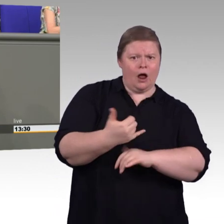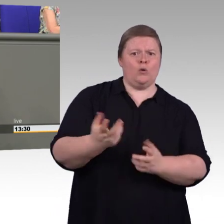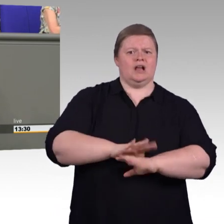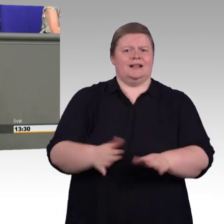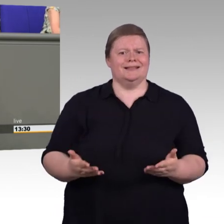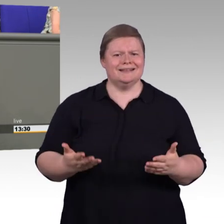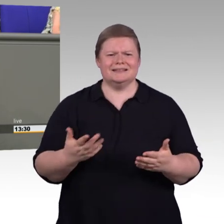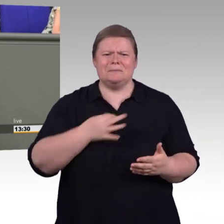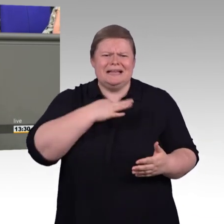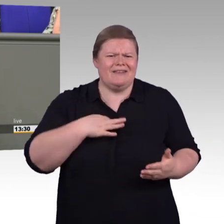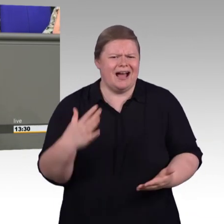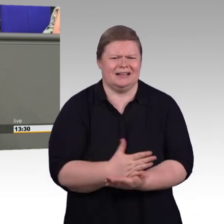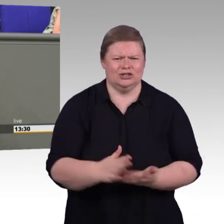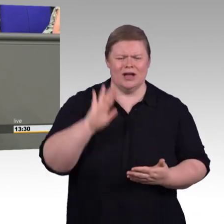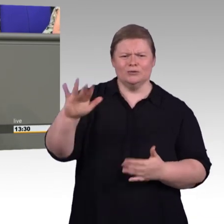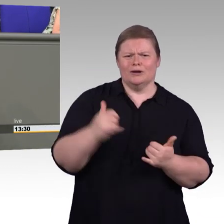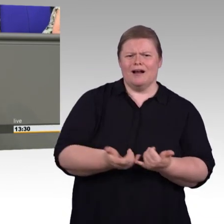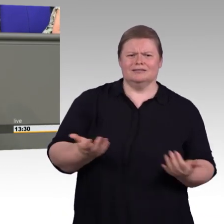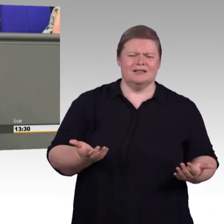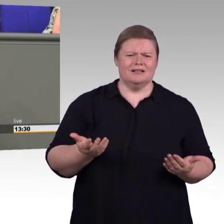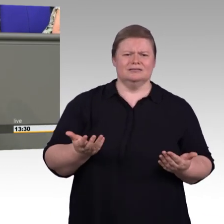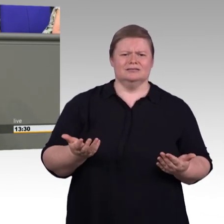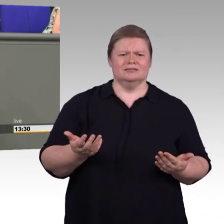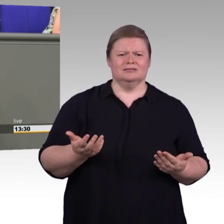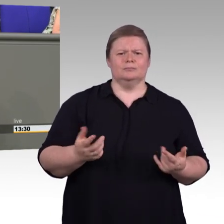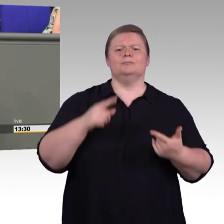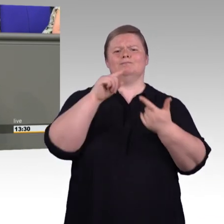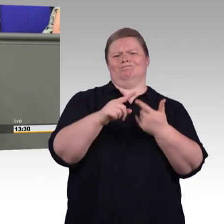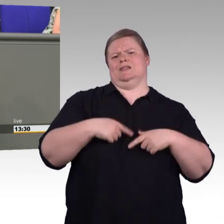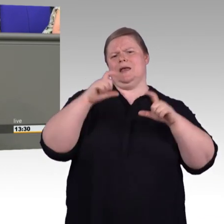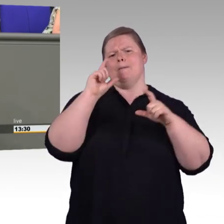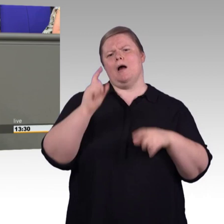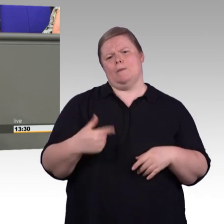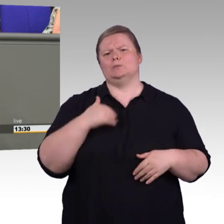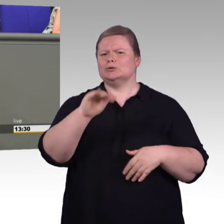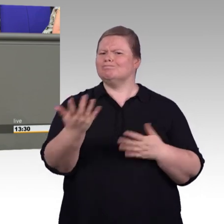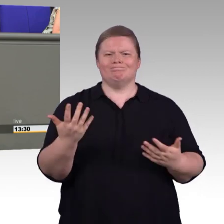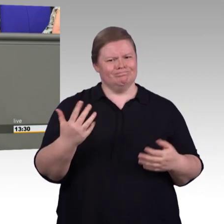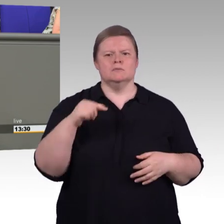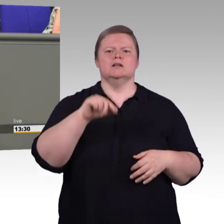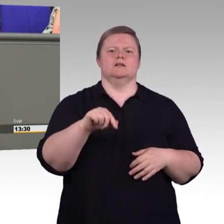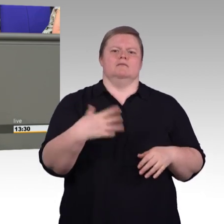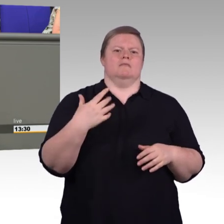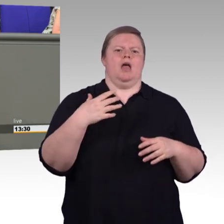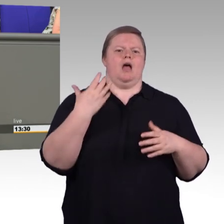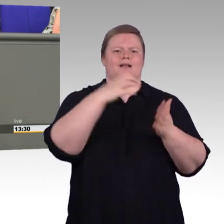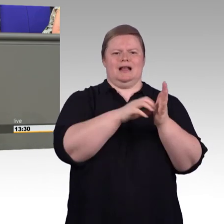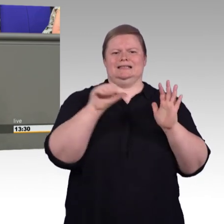dass sich konkret in der Rechtswirklichkeit ändert. Da gab es natürlich auch Beispiele. Also Traumatherapie für ausländische Kinder.